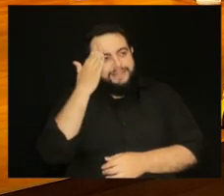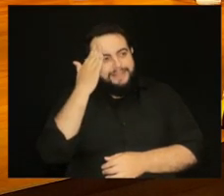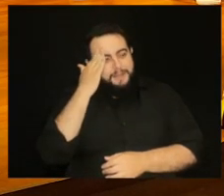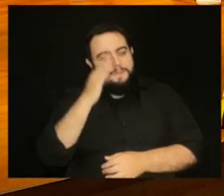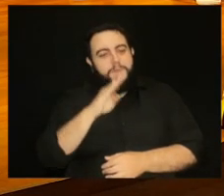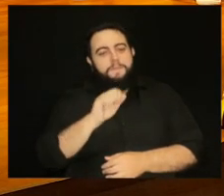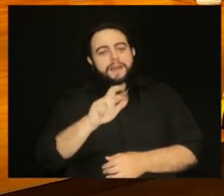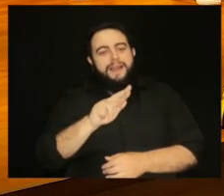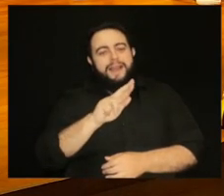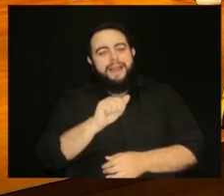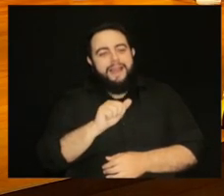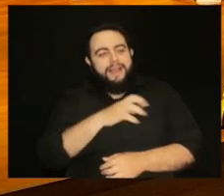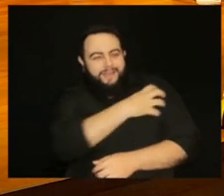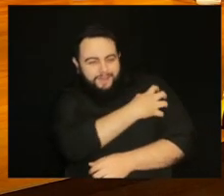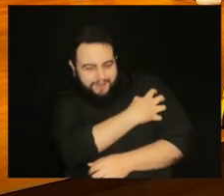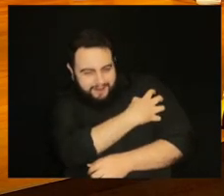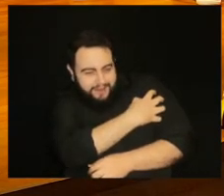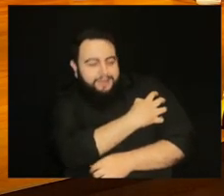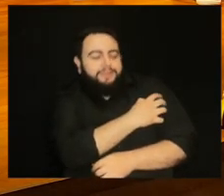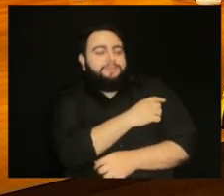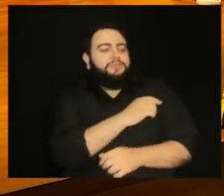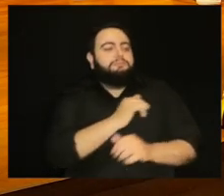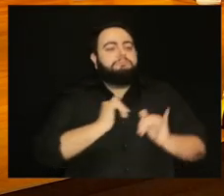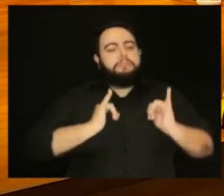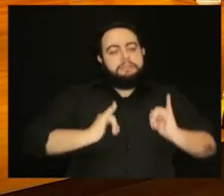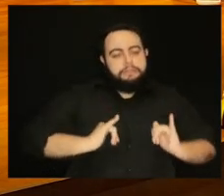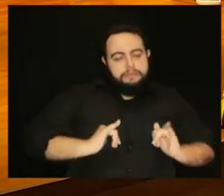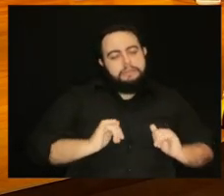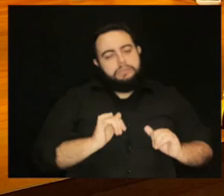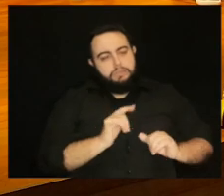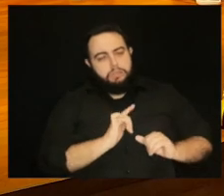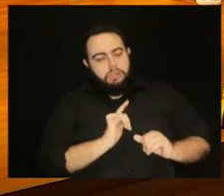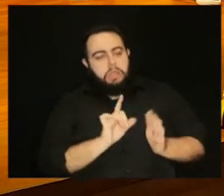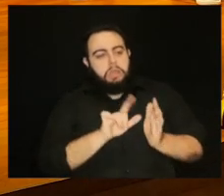Patos, parava uns dias para descansar em Porto Alegre depois seguia a viagem até Montevideo